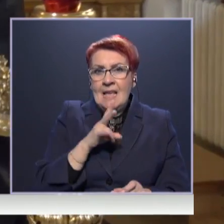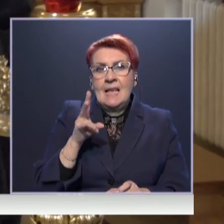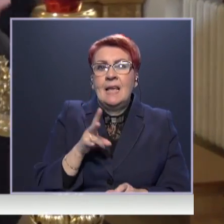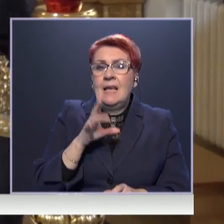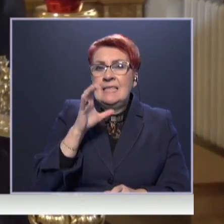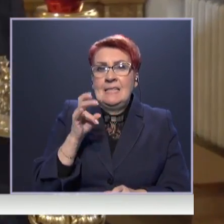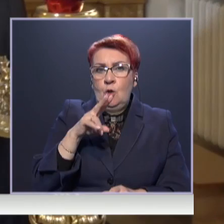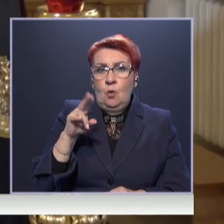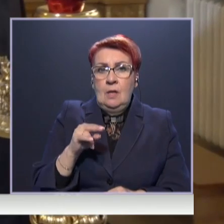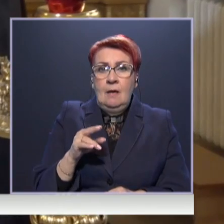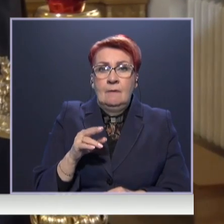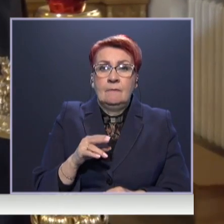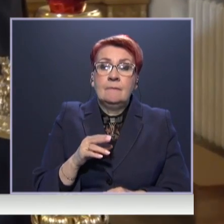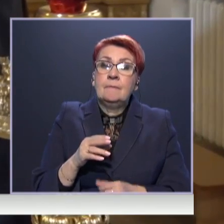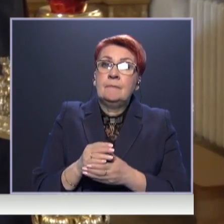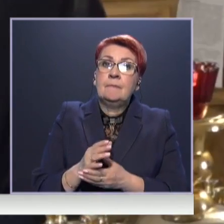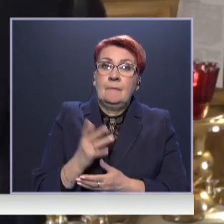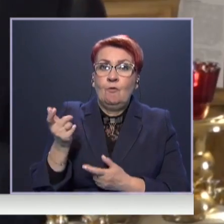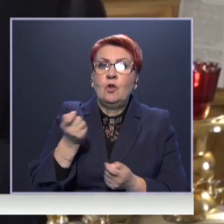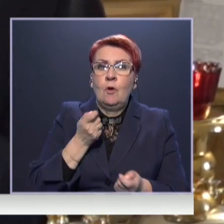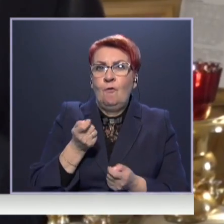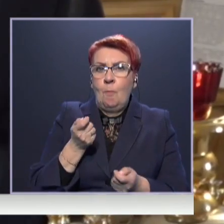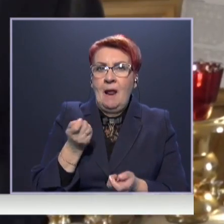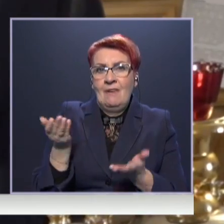Вот в этом составе церковного управления среди них он